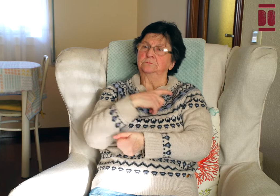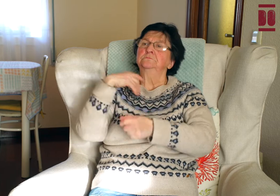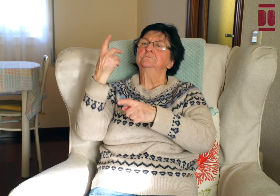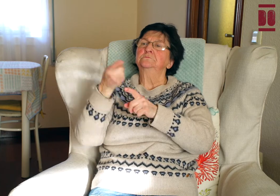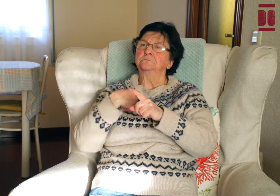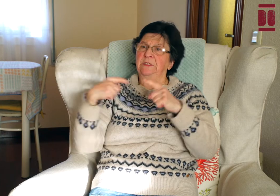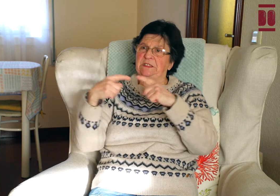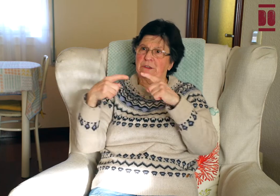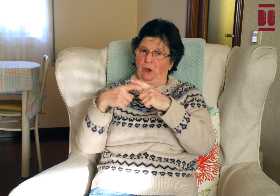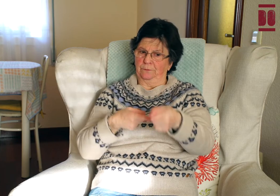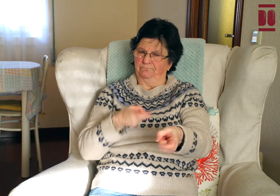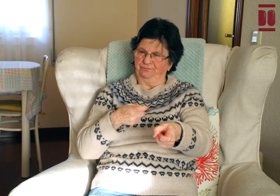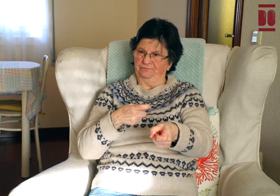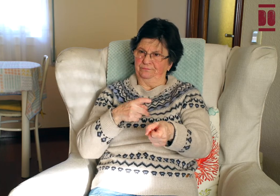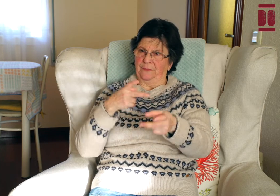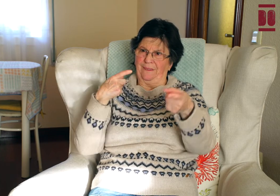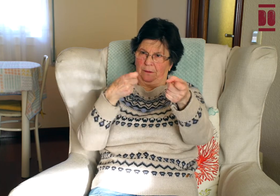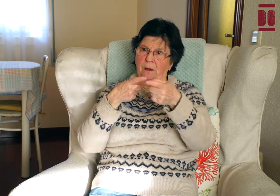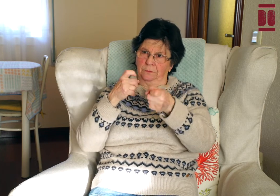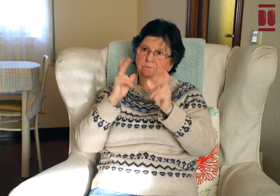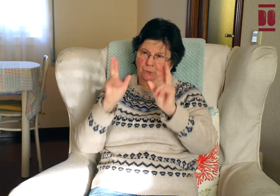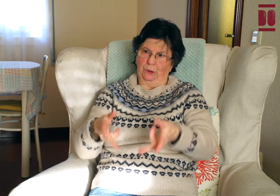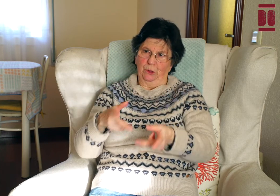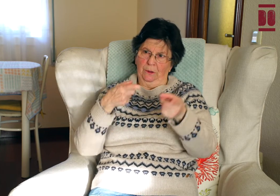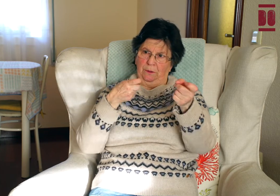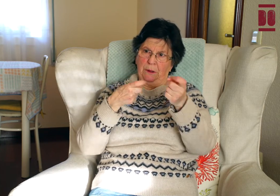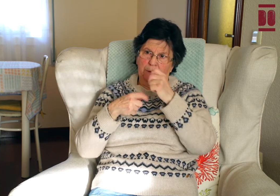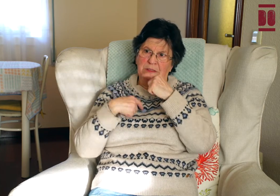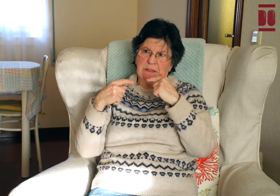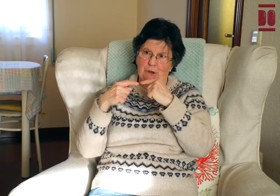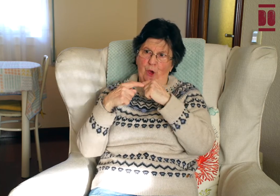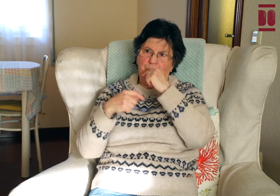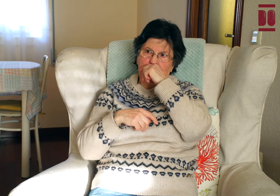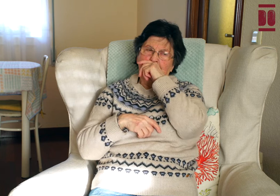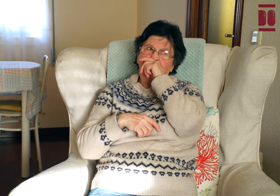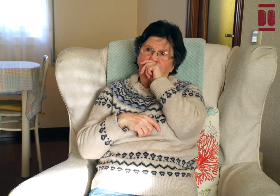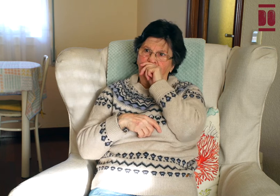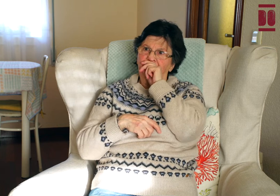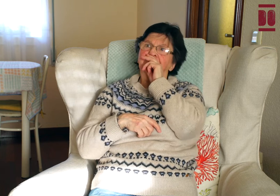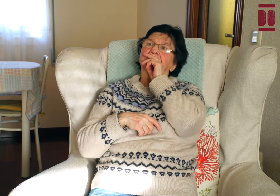Después, mi tío estuvo combatiendo y recibió un disparo que le causó la muerte.